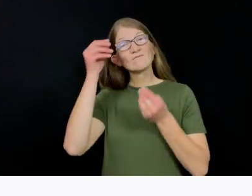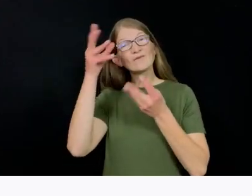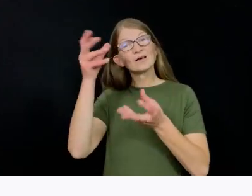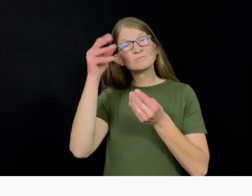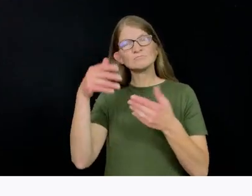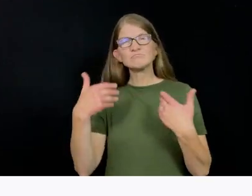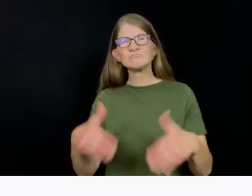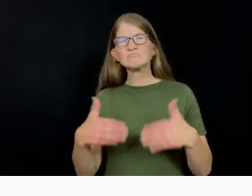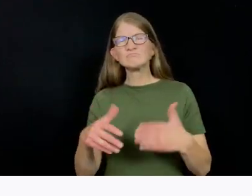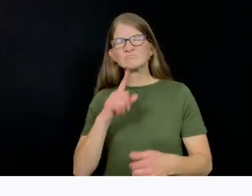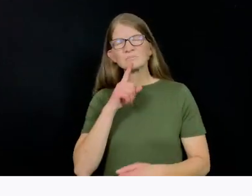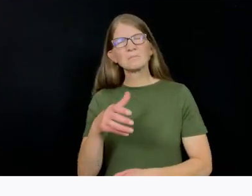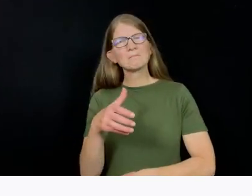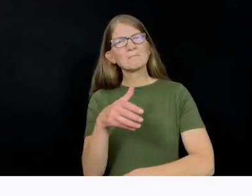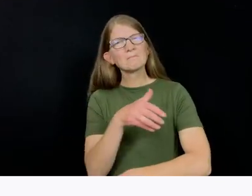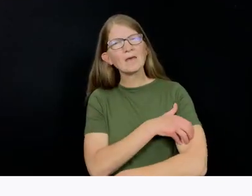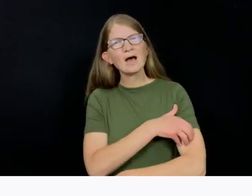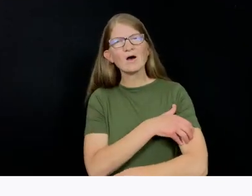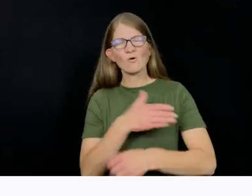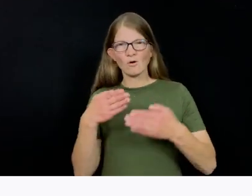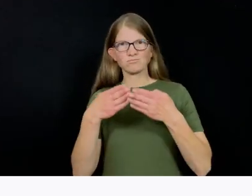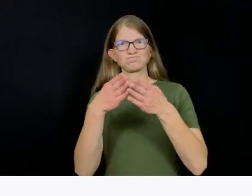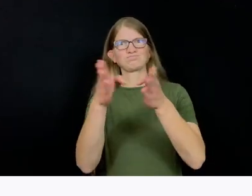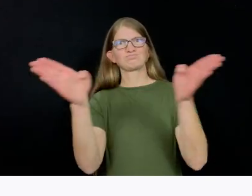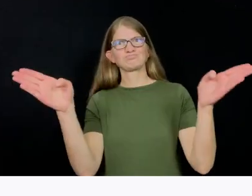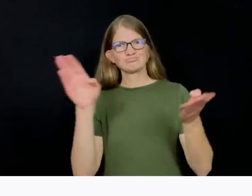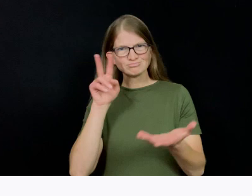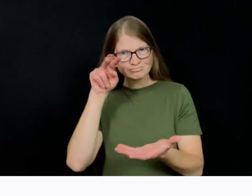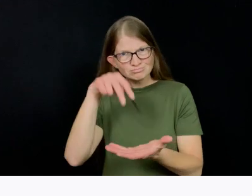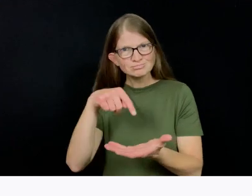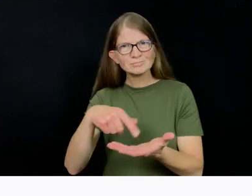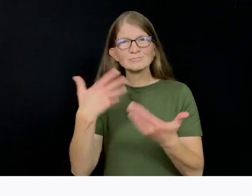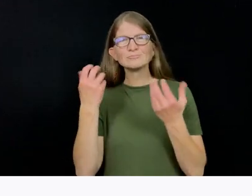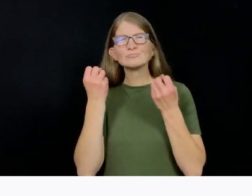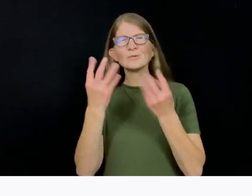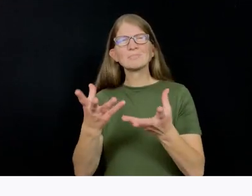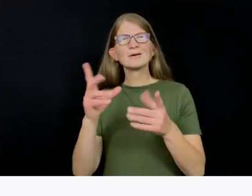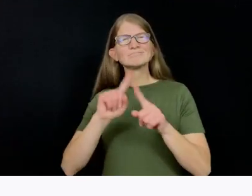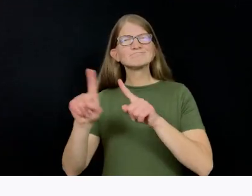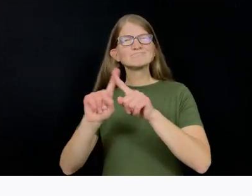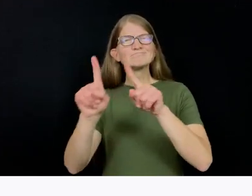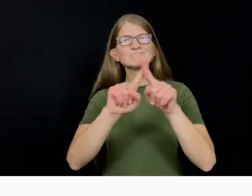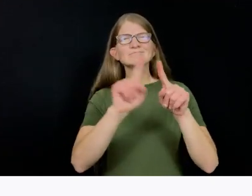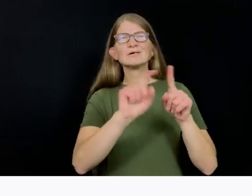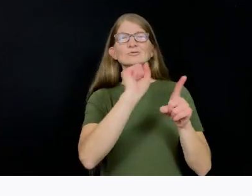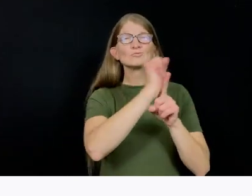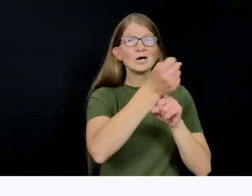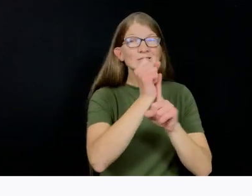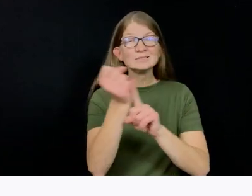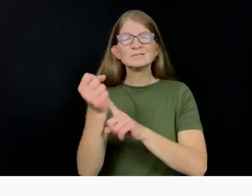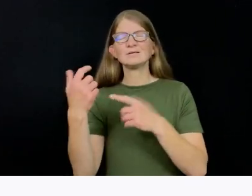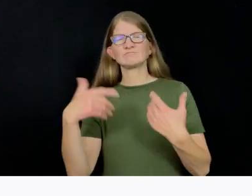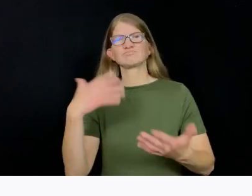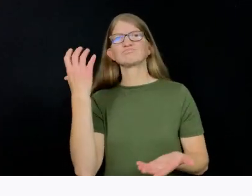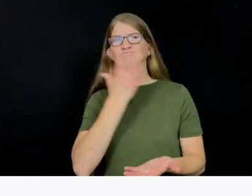كاثي إدواردز: تتمتع المعلومات بالقدرة على إتاحة أشياء كثيرة للناس في العديد من المواقف المختلفة